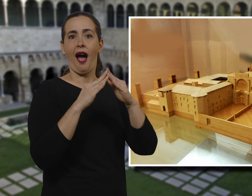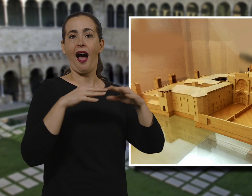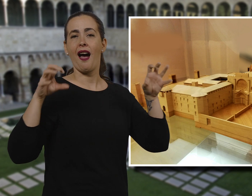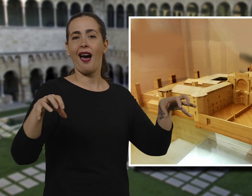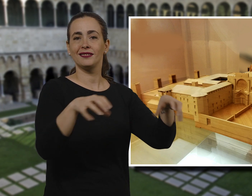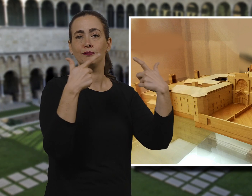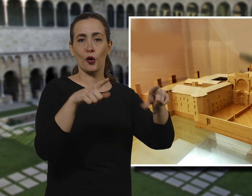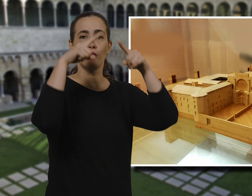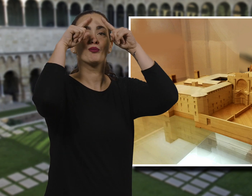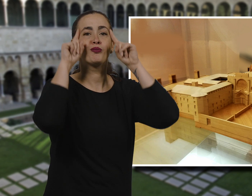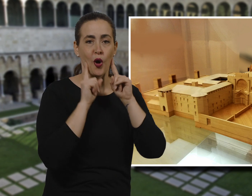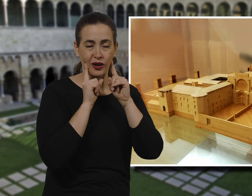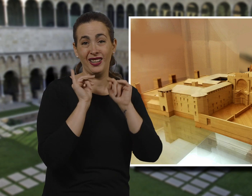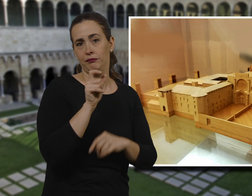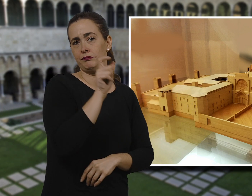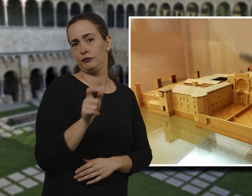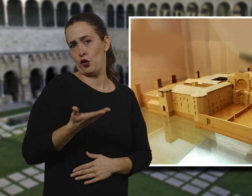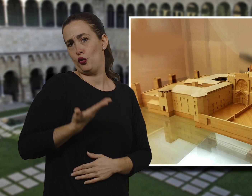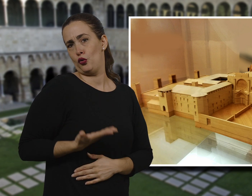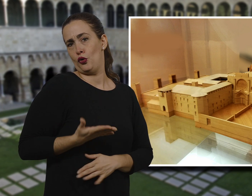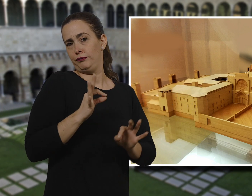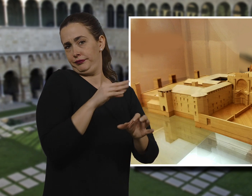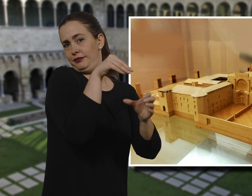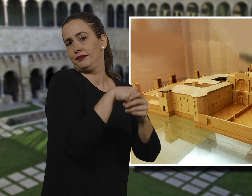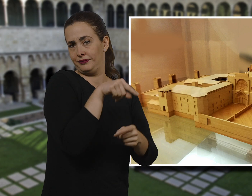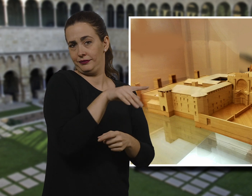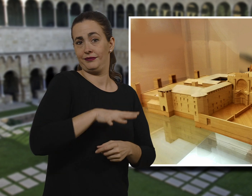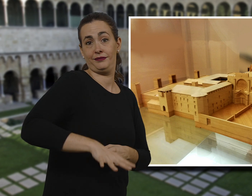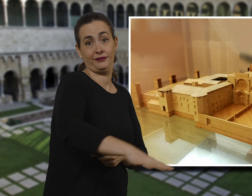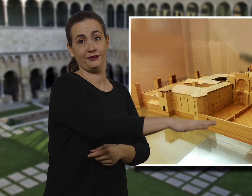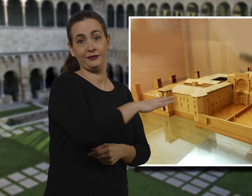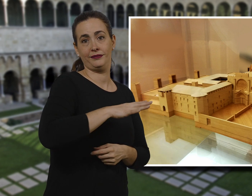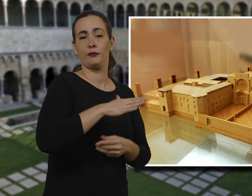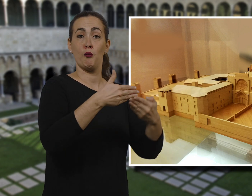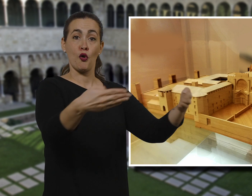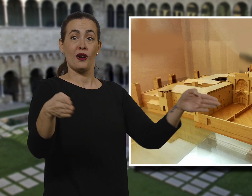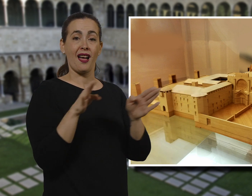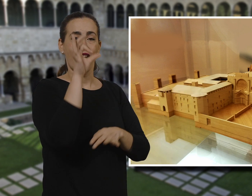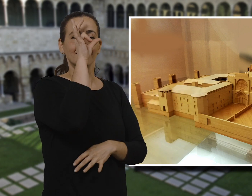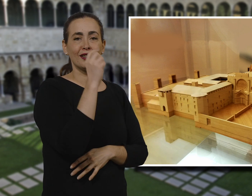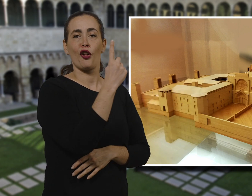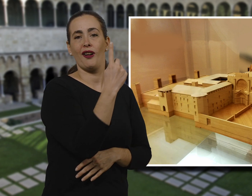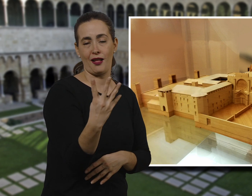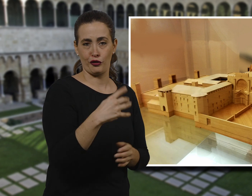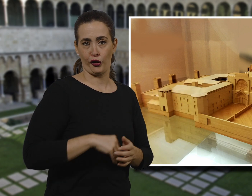i les cases de monjos i pabordes dins el perímetre de les muralles dels segle XIV.